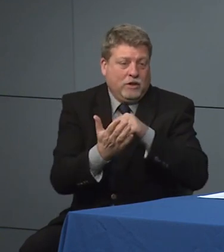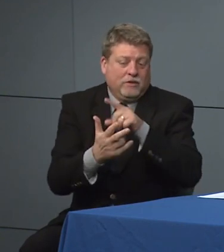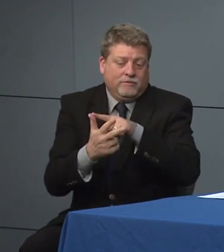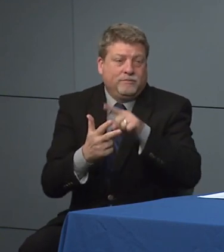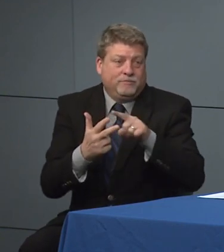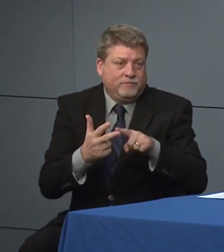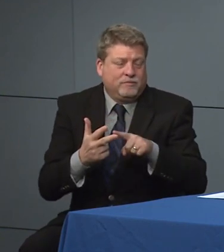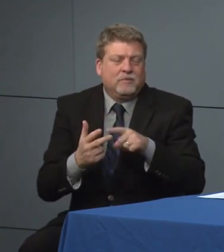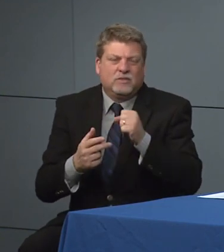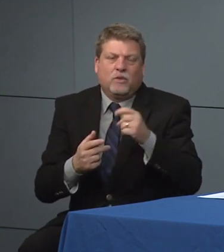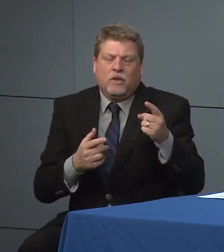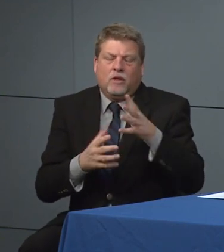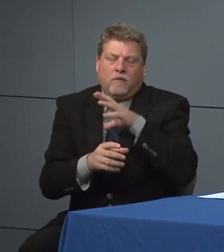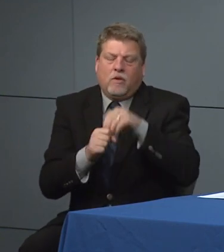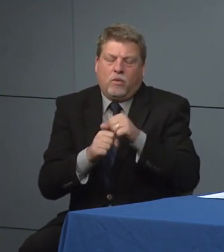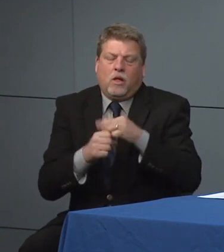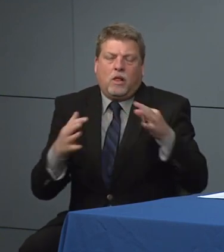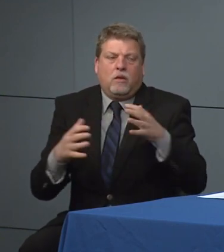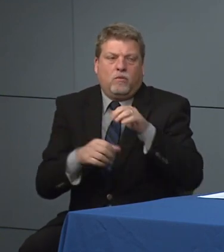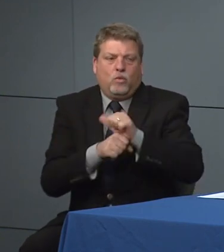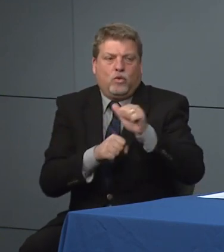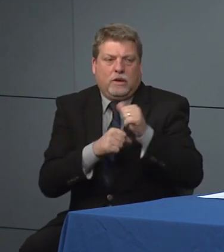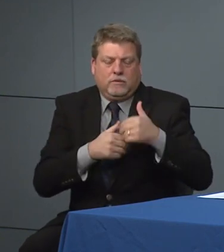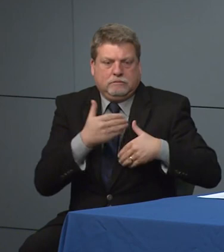coman y estén aprendiendo así que hay muchísimo trabajo que